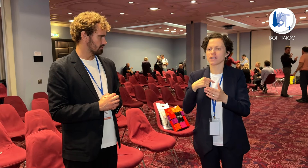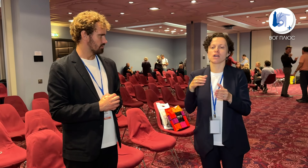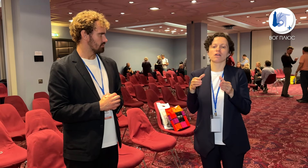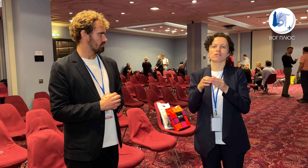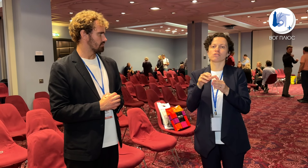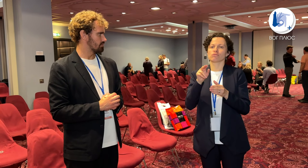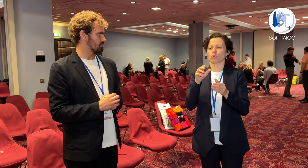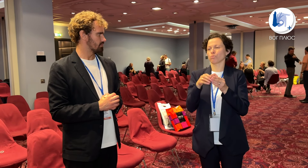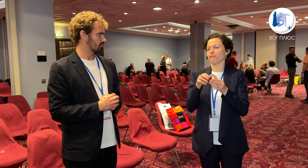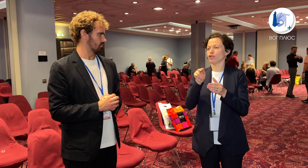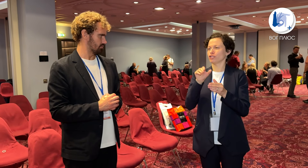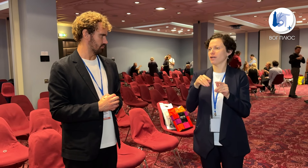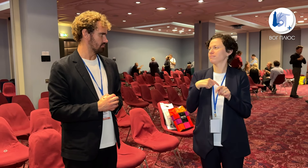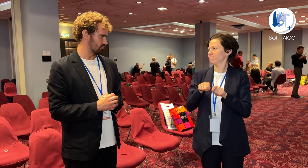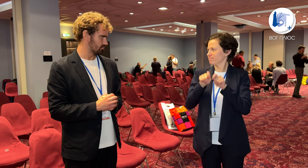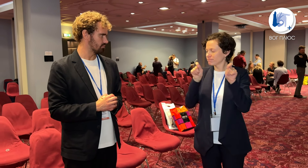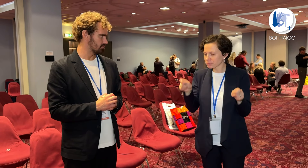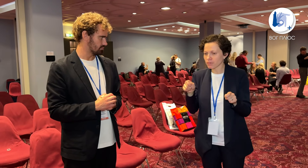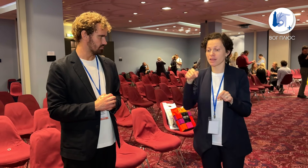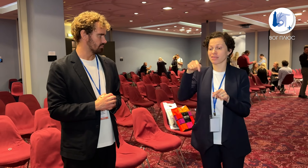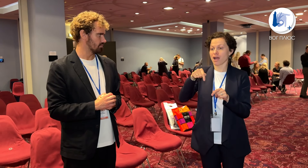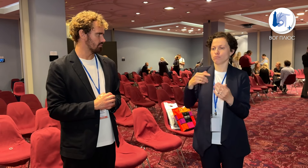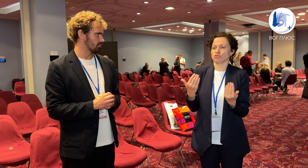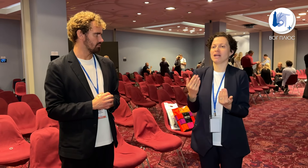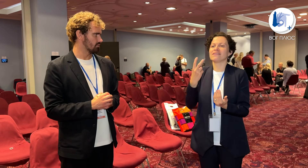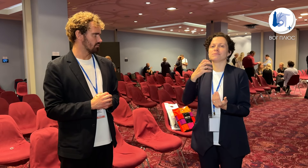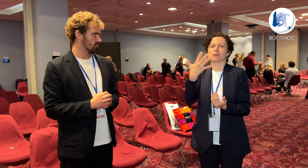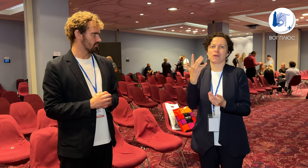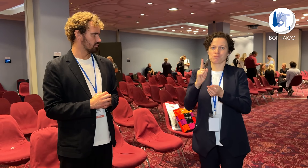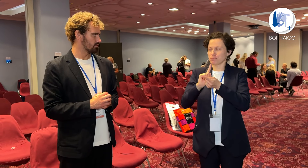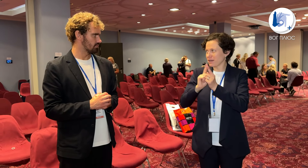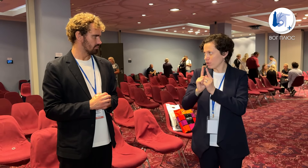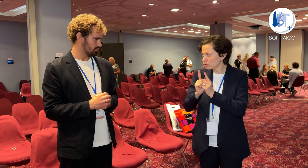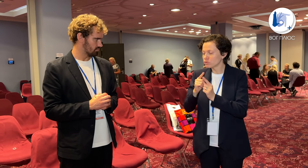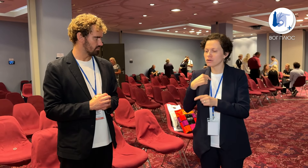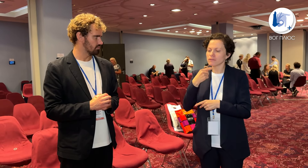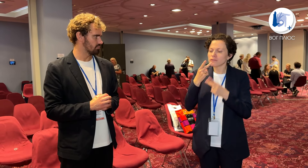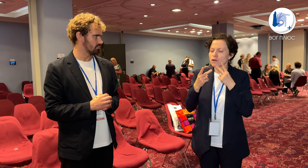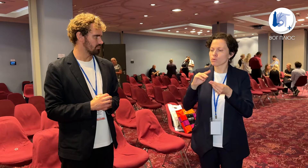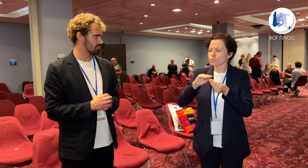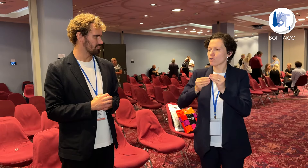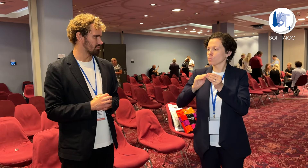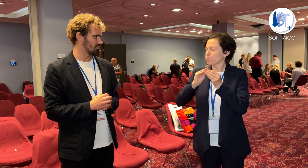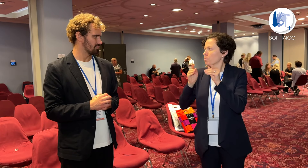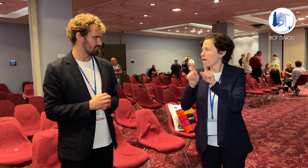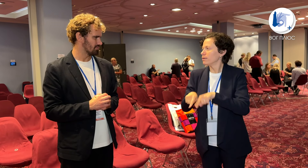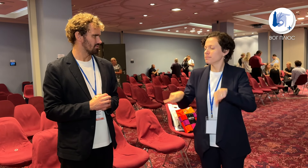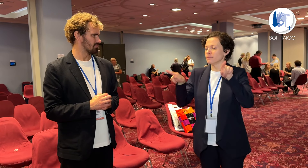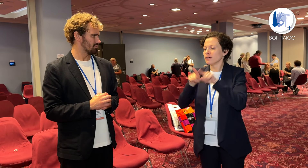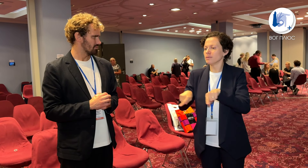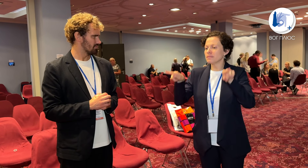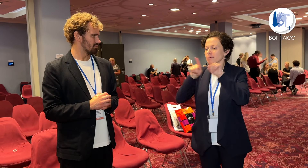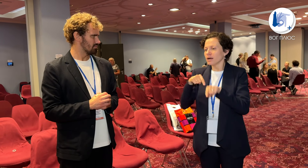Поэтому, я создала групповой чат, в котором сейчас находятся 255 переводчиков. Проблемы там обсуждались одни и те же.